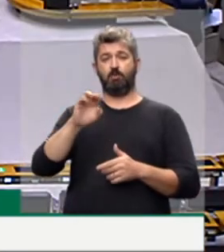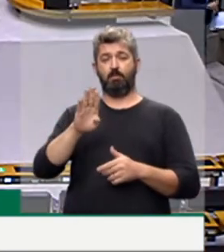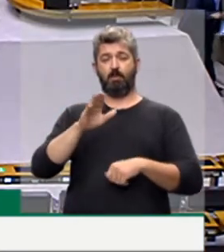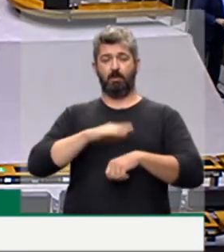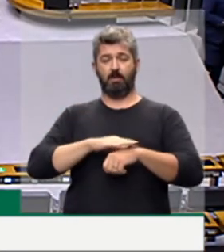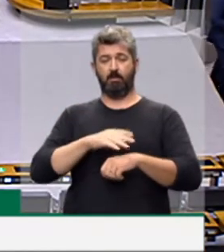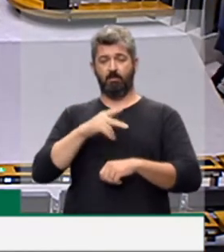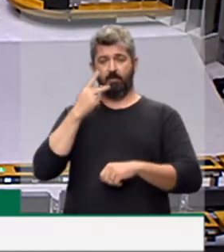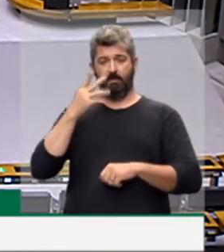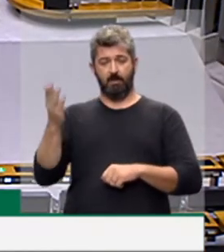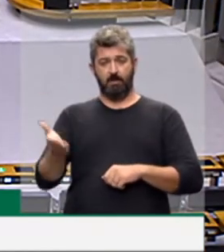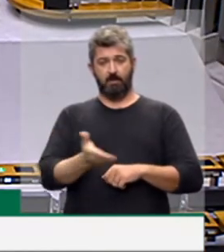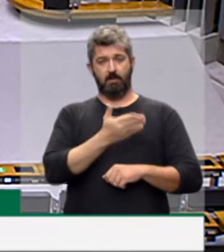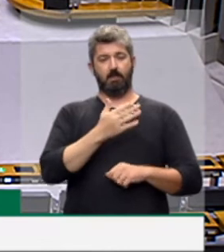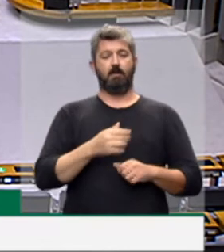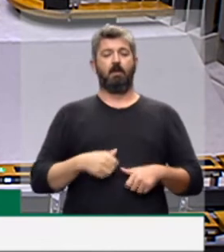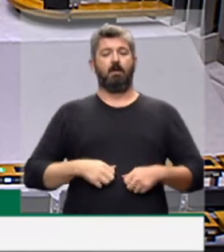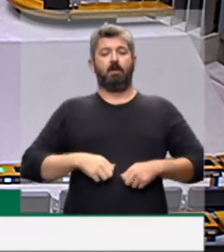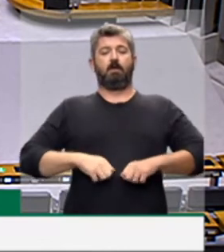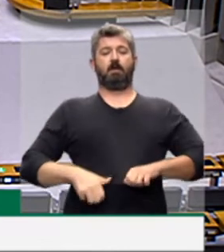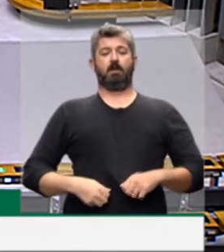RELATÓRIO SENHOR PRESIDENTE PRESIDENTE. [PRESIDENTE]: DEPUTADA PERPÉTUA, TEMPO DE LIDERANÇA